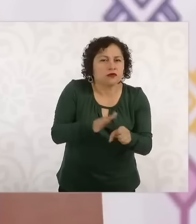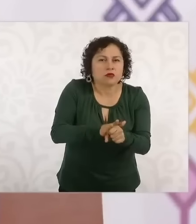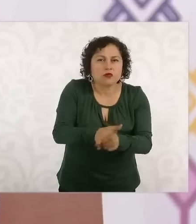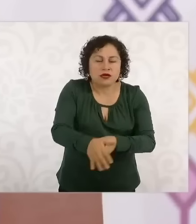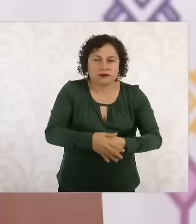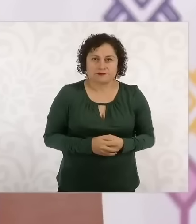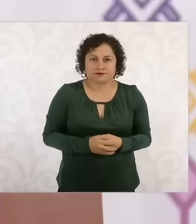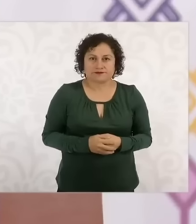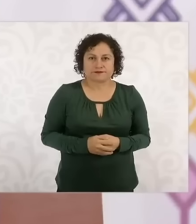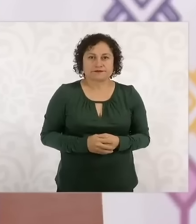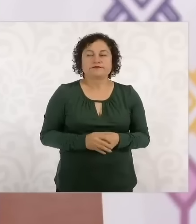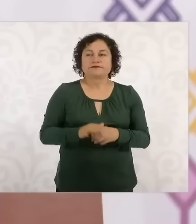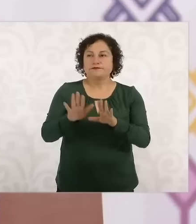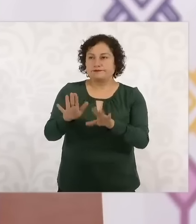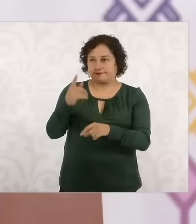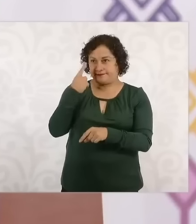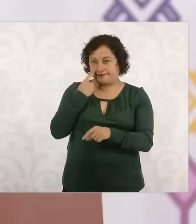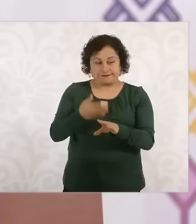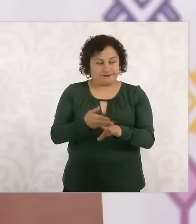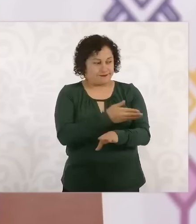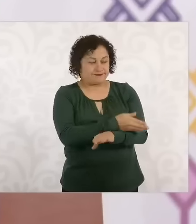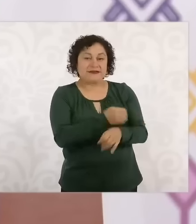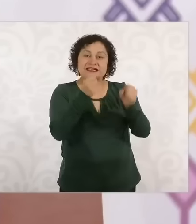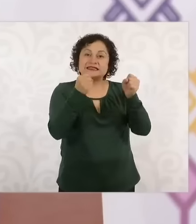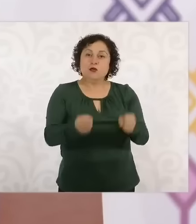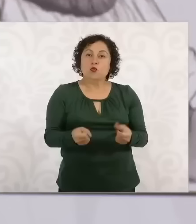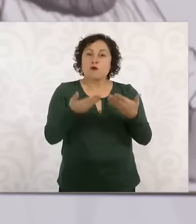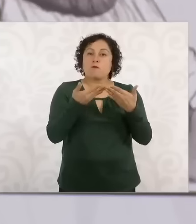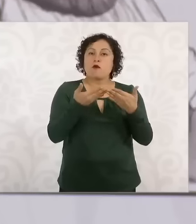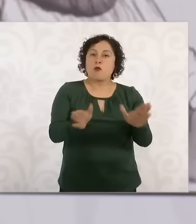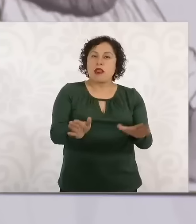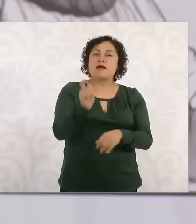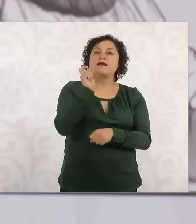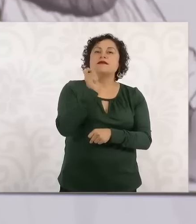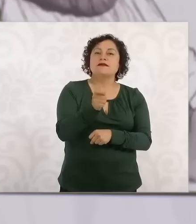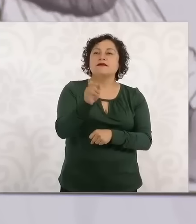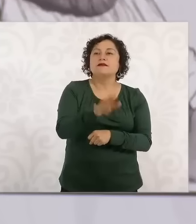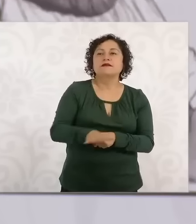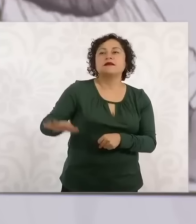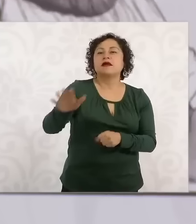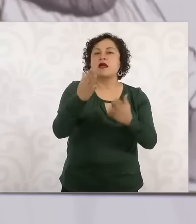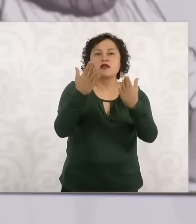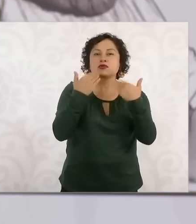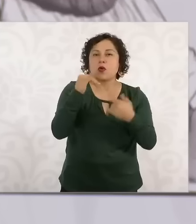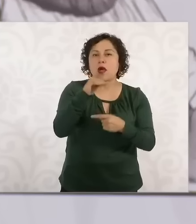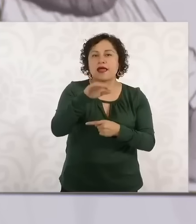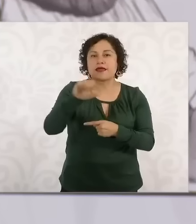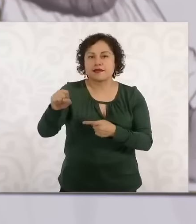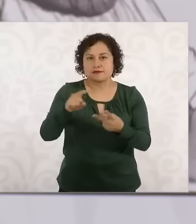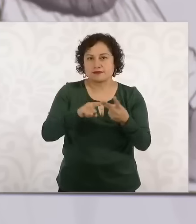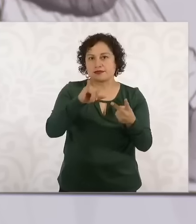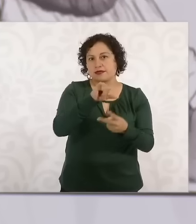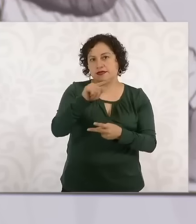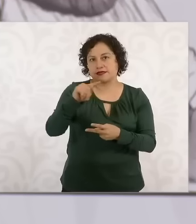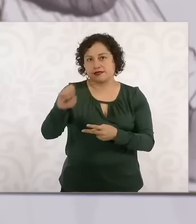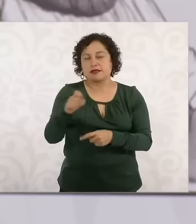no tenían derecho a ni al Iste ni al IMS. Entonces hicieron el Seguro Popular. ¿Dónde